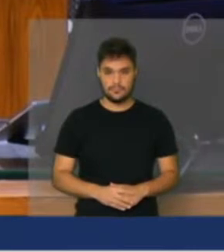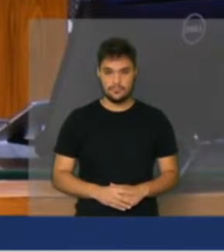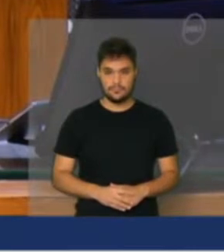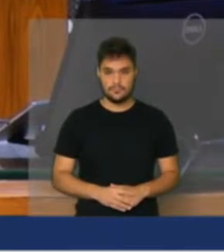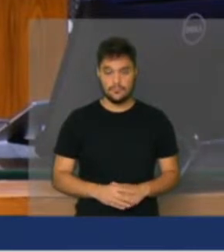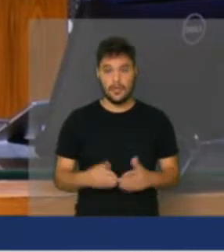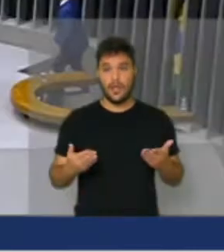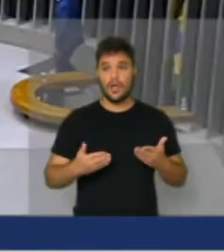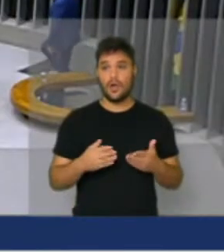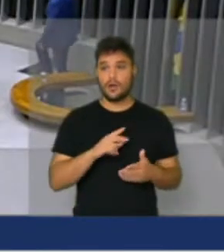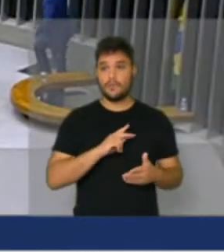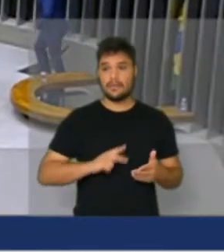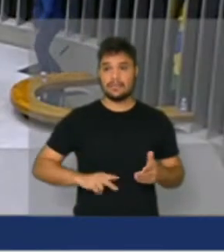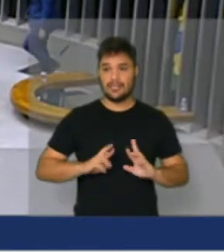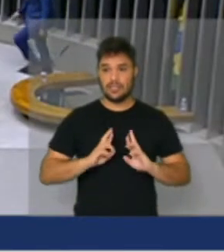MOMENTO O DEPUTADO GIL CUTRIM. -- [PRESIDENTE]: COMO